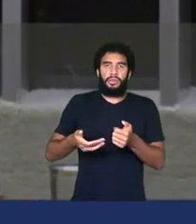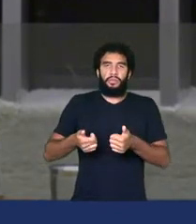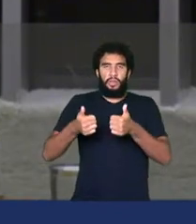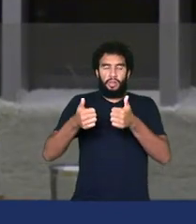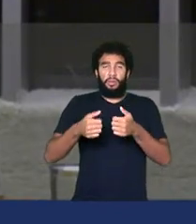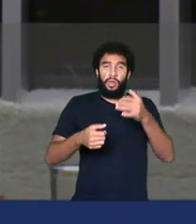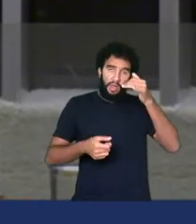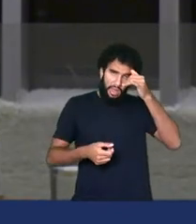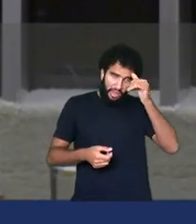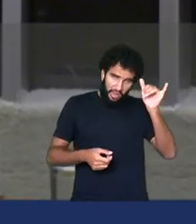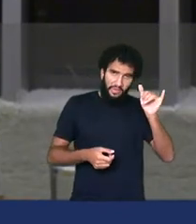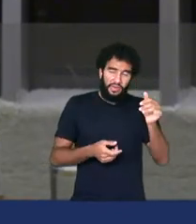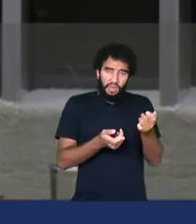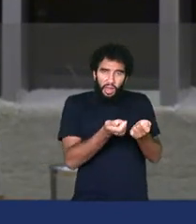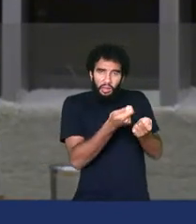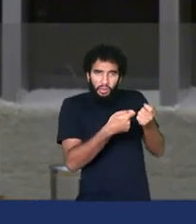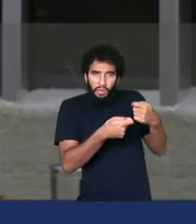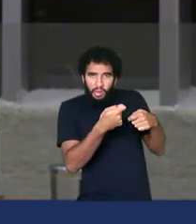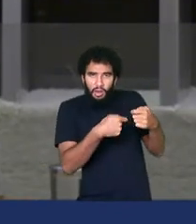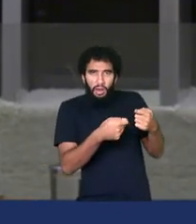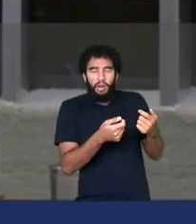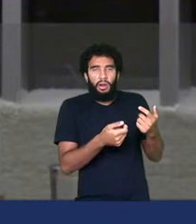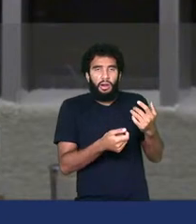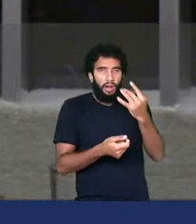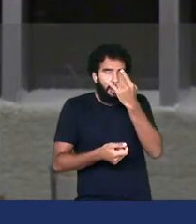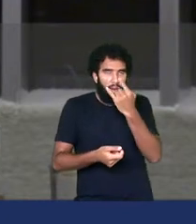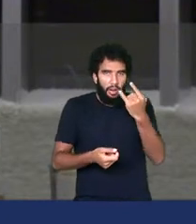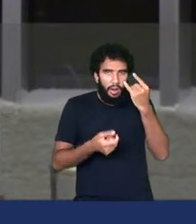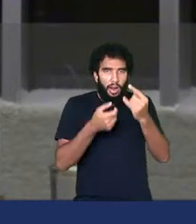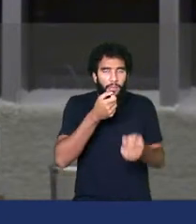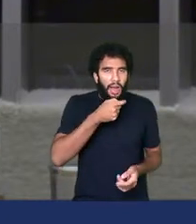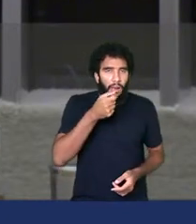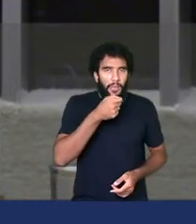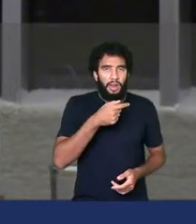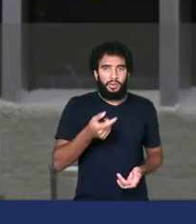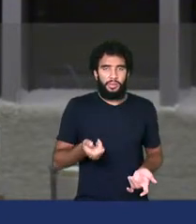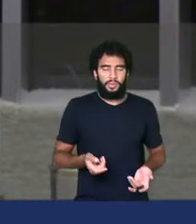ESTABELECIDA, E NÃO TENHAMOS ESSA MERCANTILIZAÇÃO, DIRIA